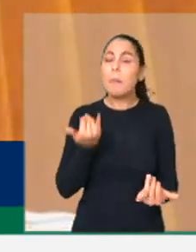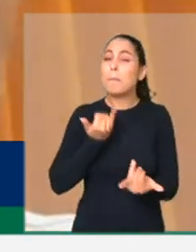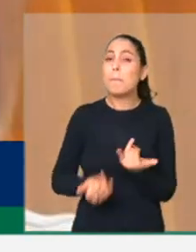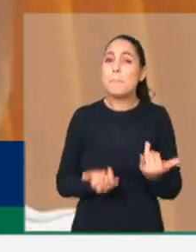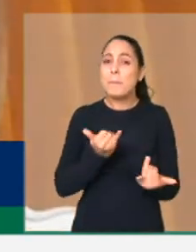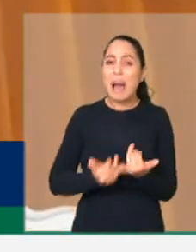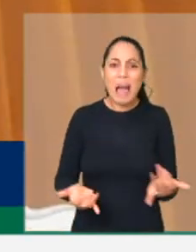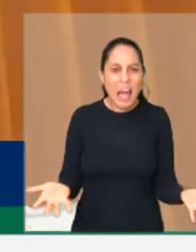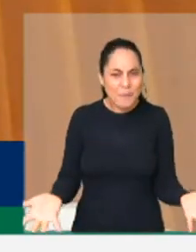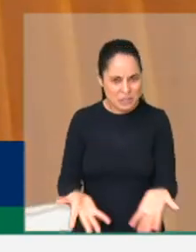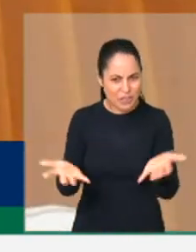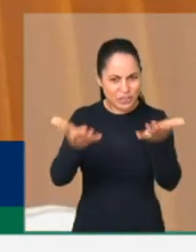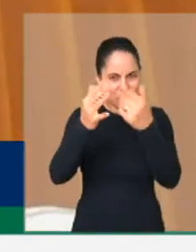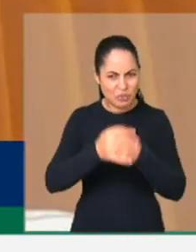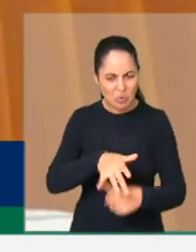AUXÍLIO-EMERGENCIAL ADEQUADO. E AQUI SOBRA DINHEIRO PARA